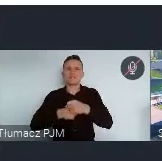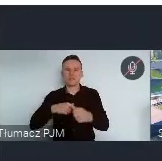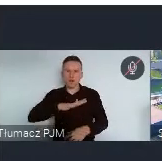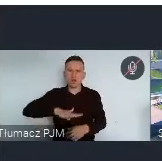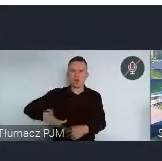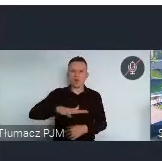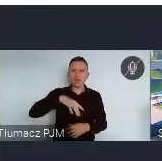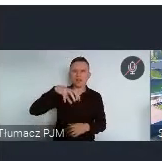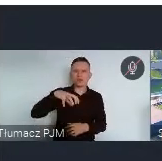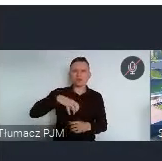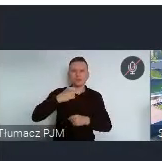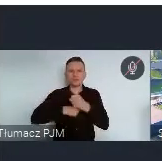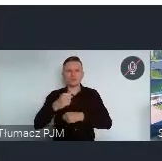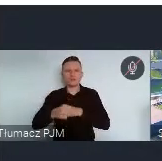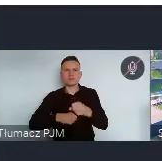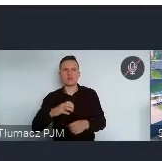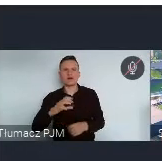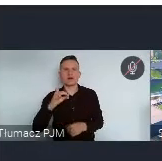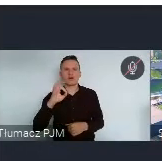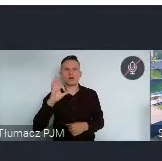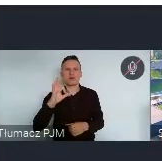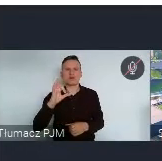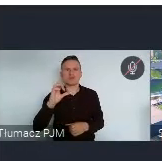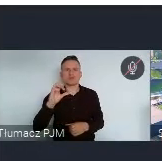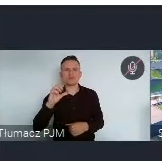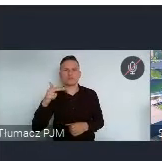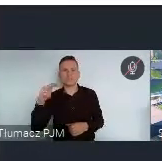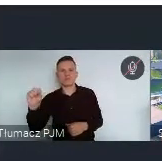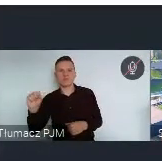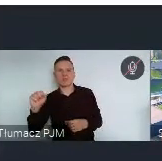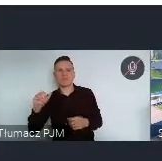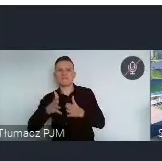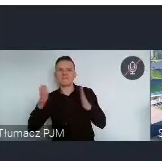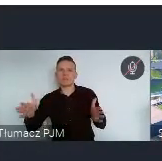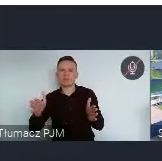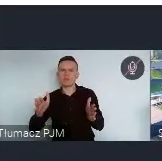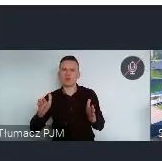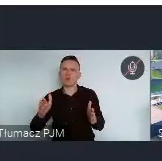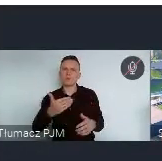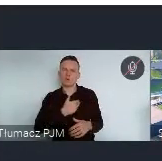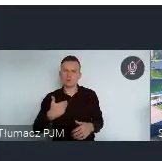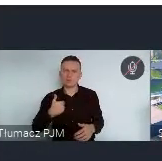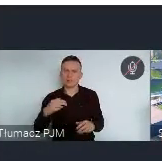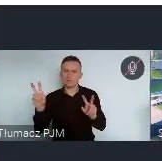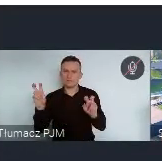Gościnna Wielkopolska i mówię o tym nieprzypadkowo, ponieważ jest to twór,